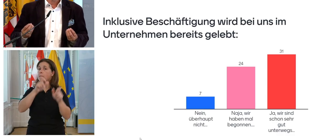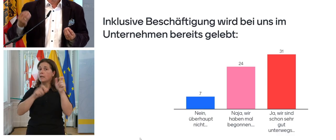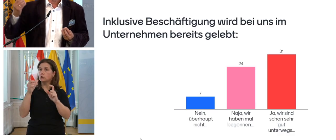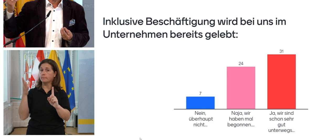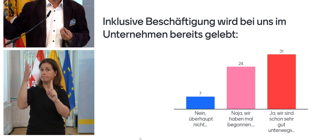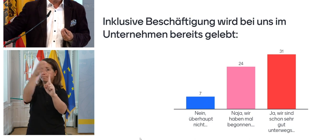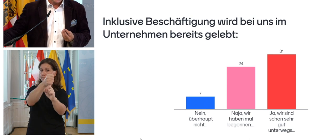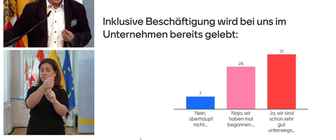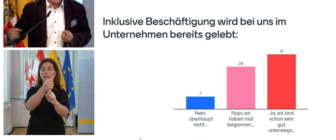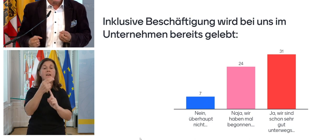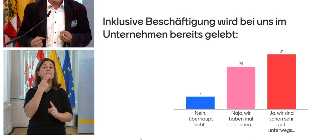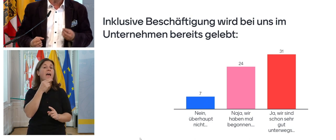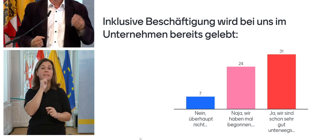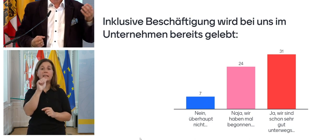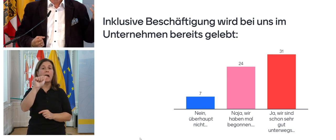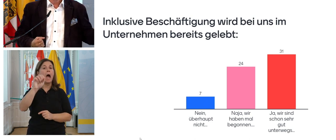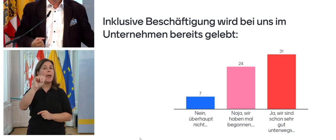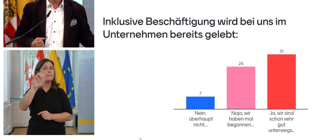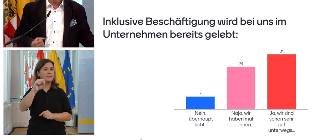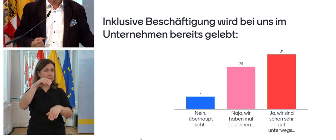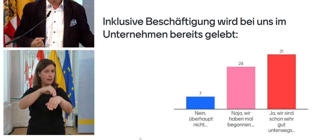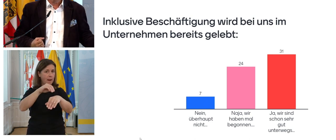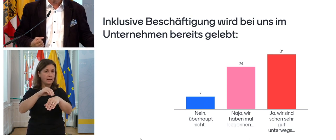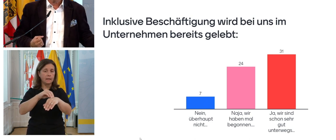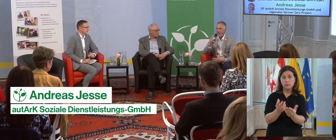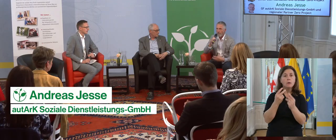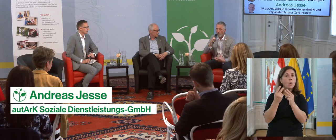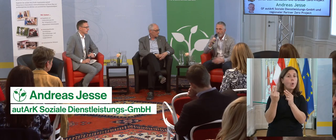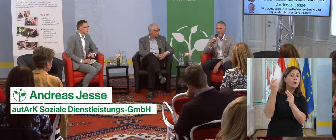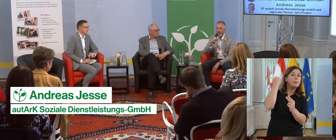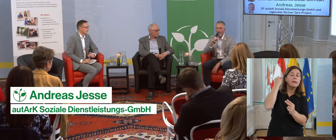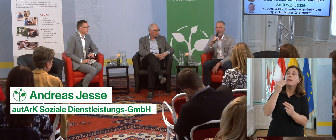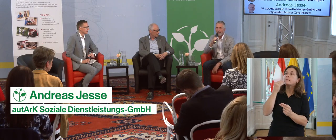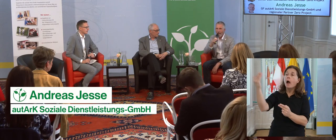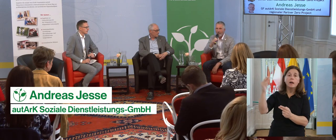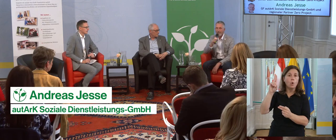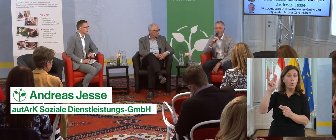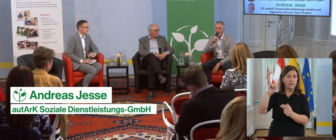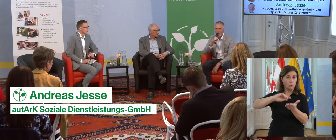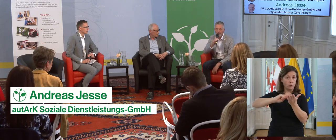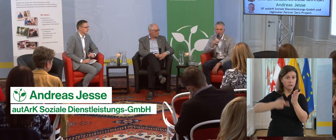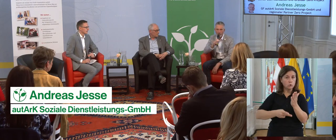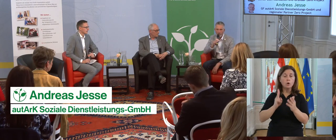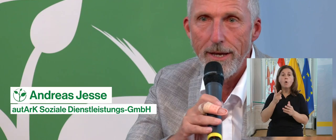die nicht am AMS gemeldet sind, die nicht in Betreuungsstrukturen sind. Im Rückblick sage ich danke, dass die UN-Konvention gekommen ist.